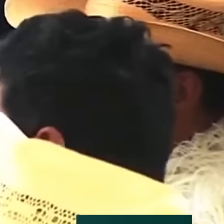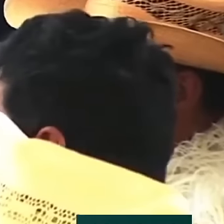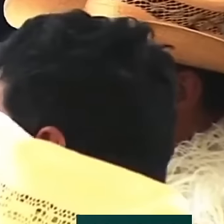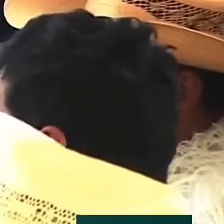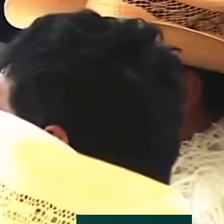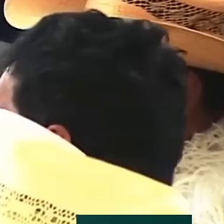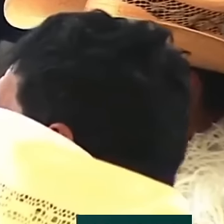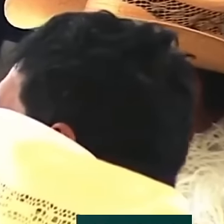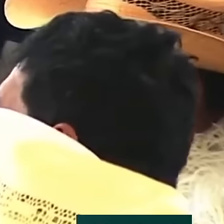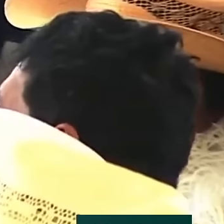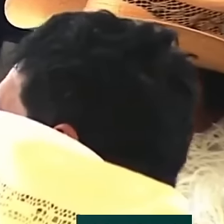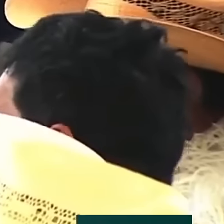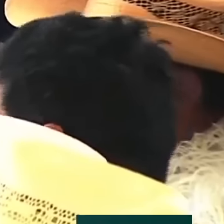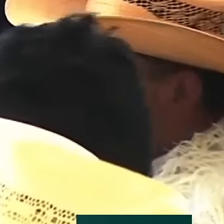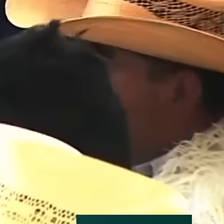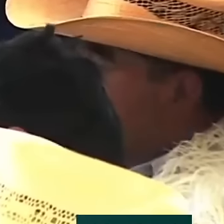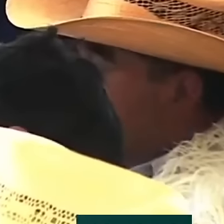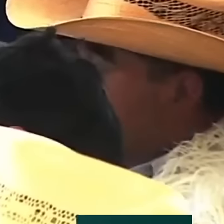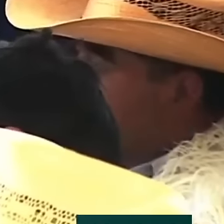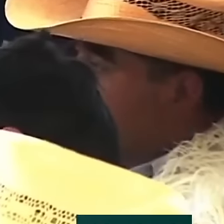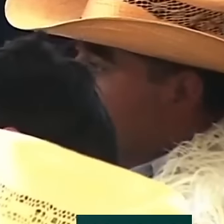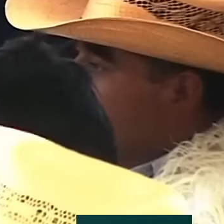tribunal